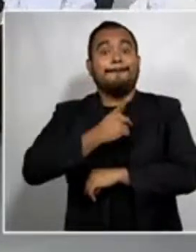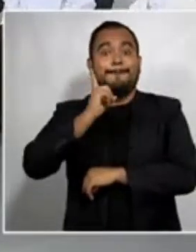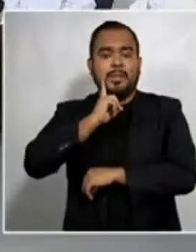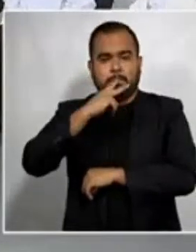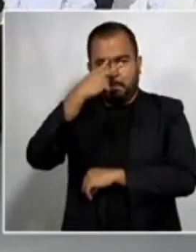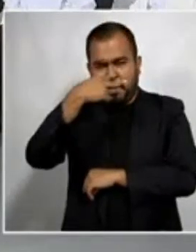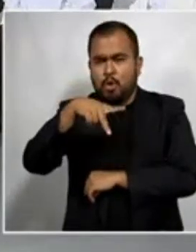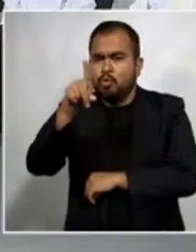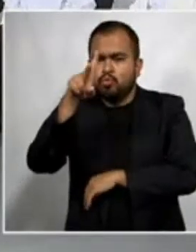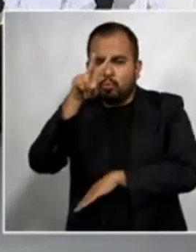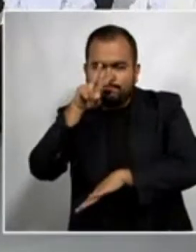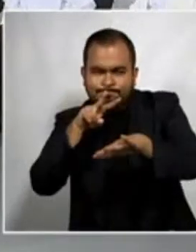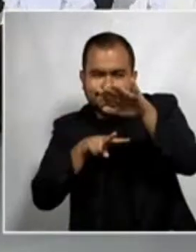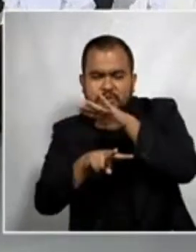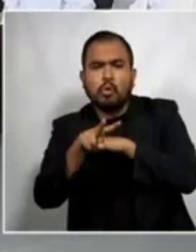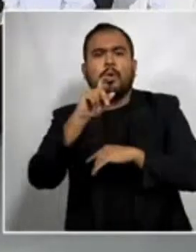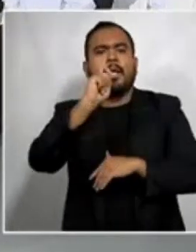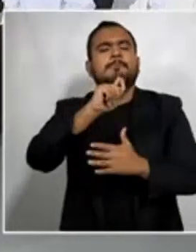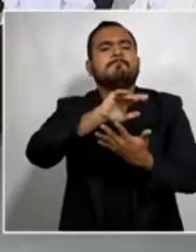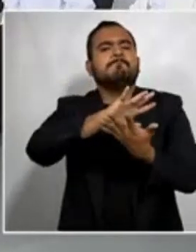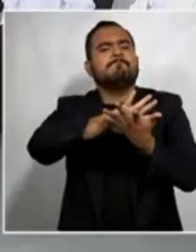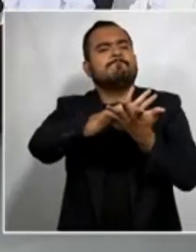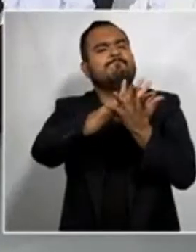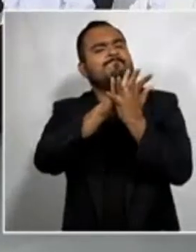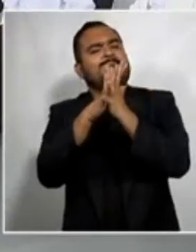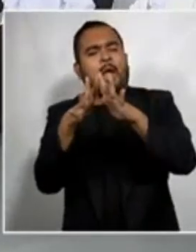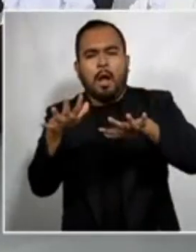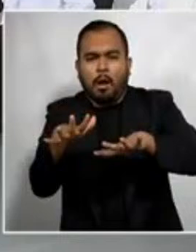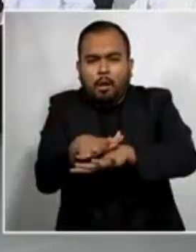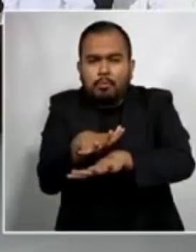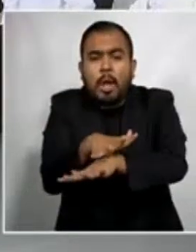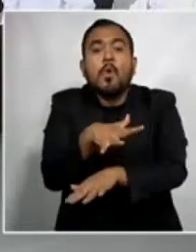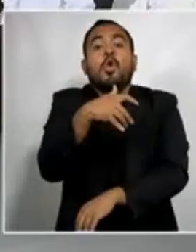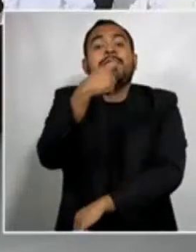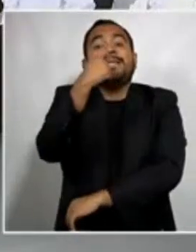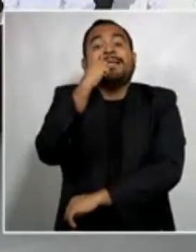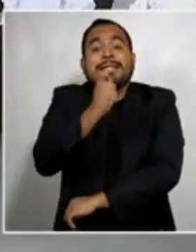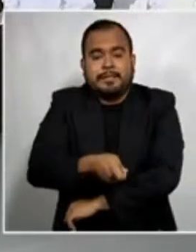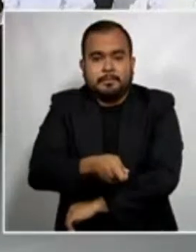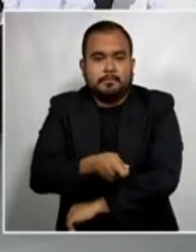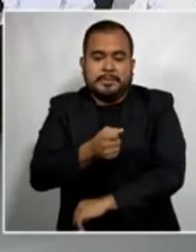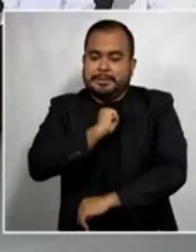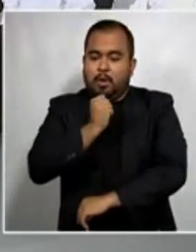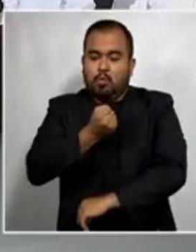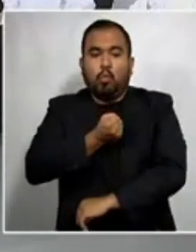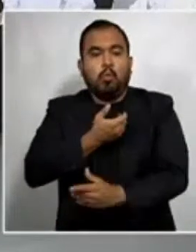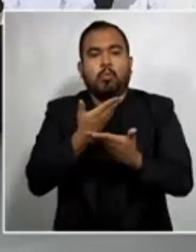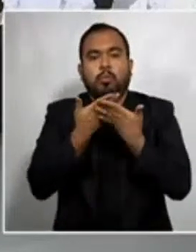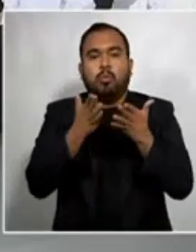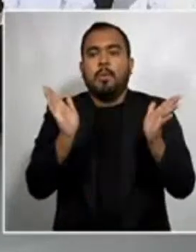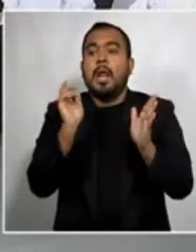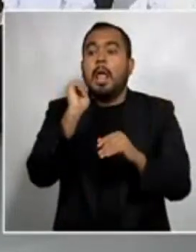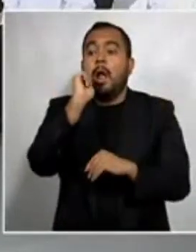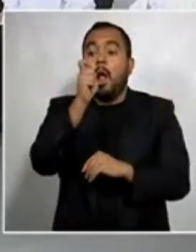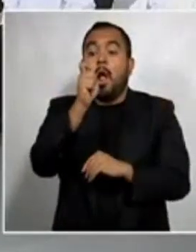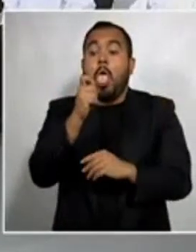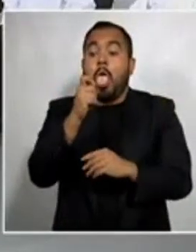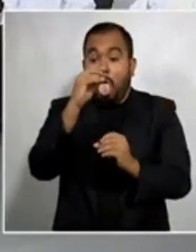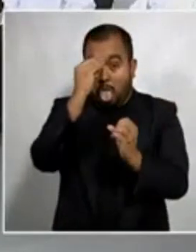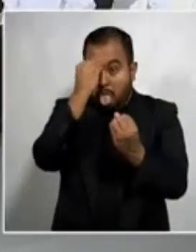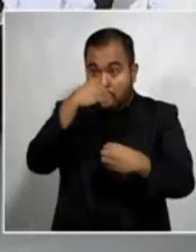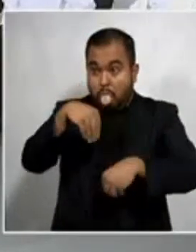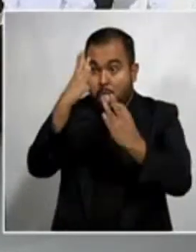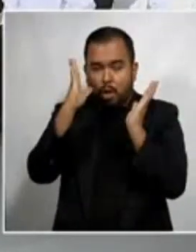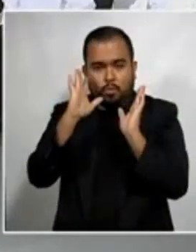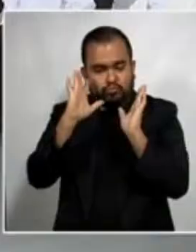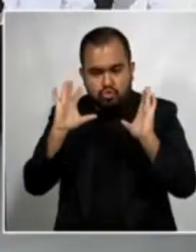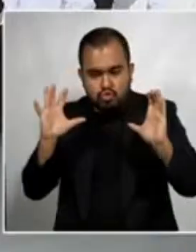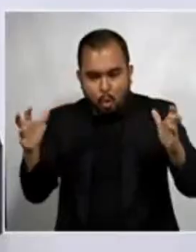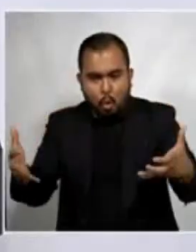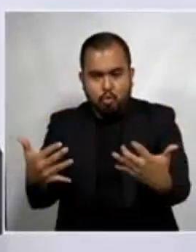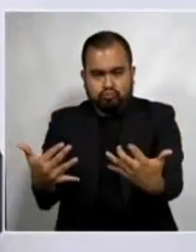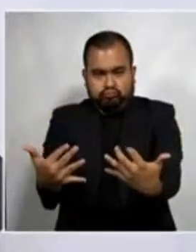y compromiso con una salud pública que no deje a nadie atrás. Gracias por apostar por obras.